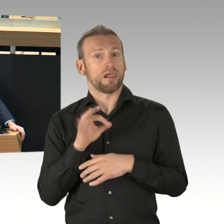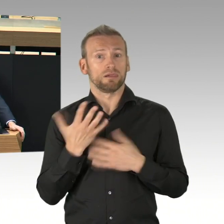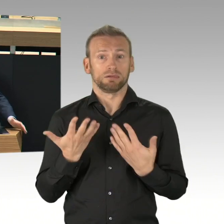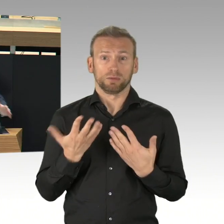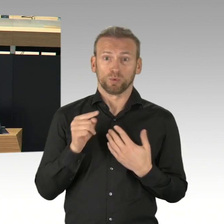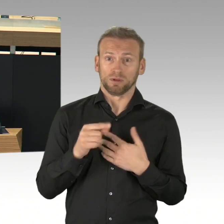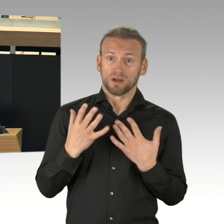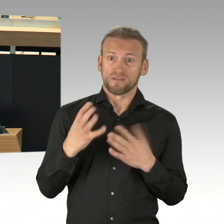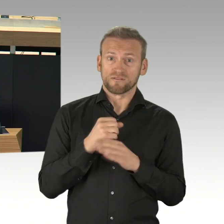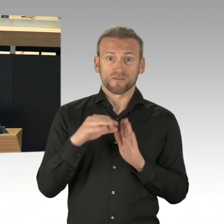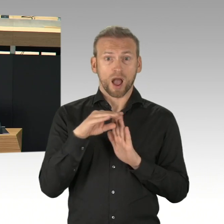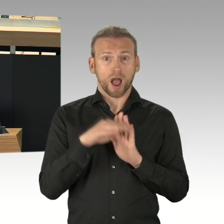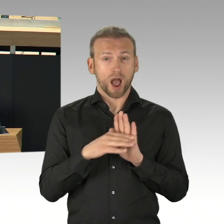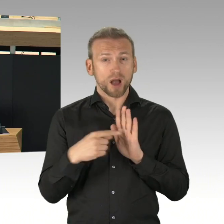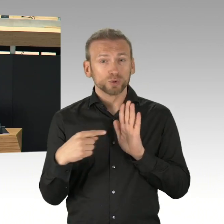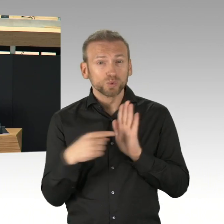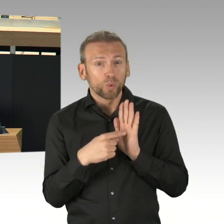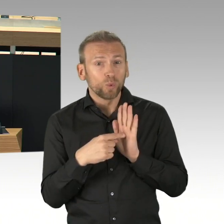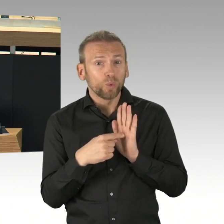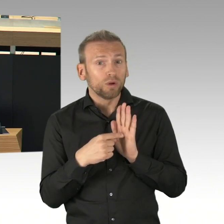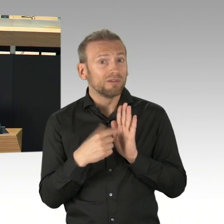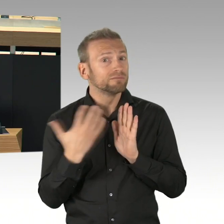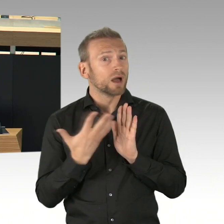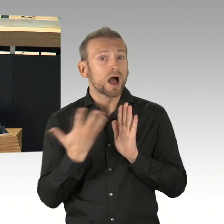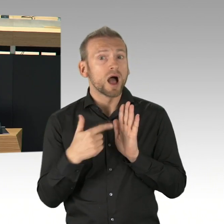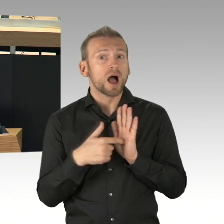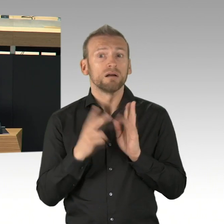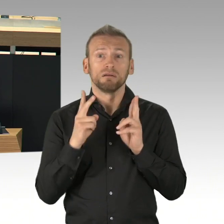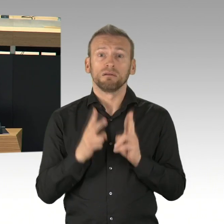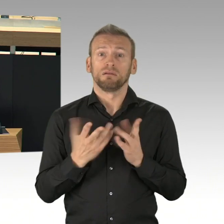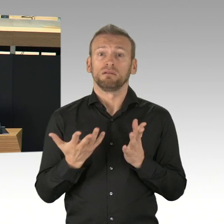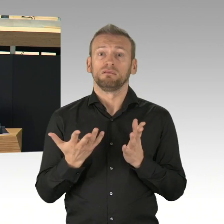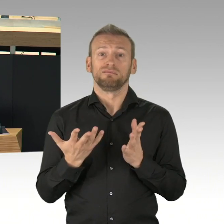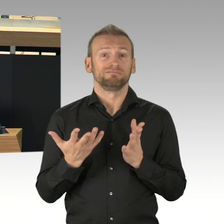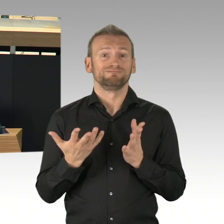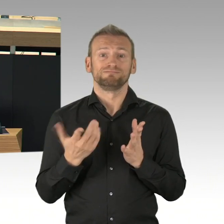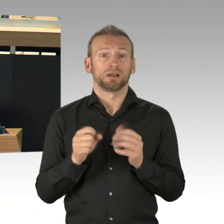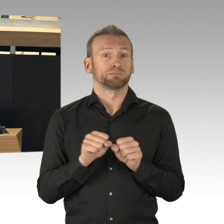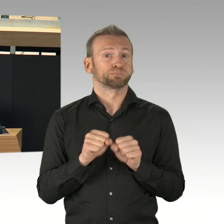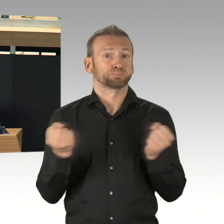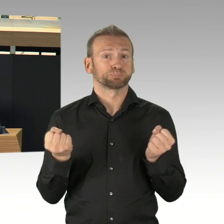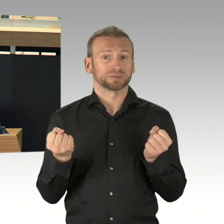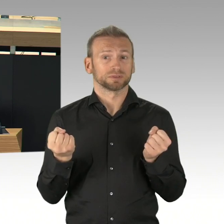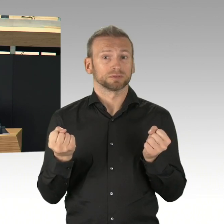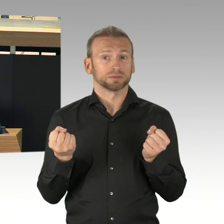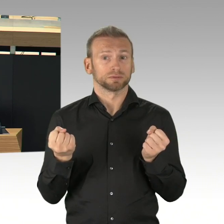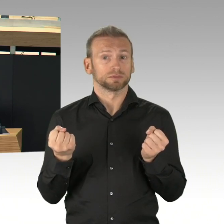wirklich zustande gekommen und welche Verwaltungen haben eigentlich schon im Vorfeld deutlich gemacht, dass das, was Sie hier gehen,